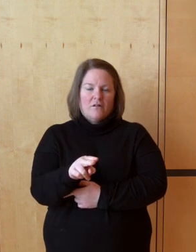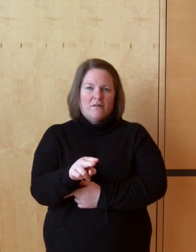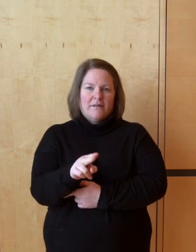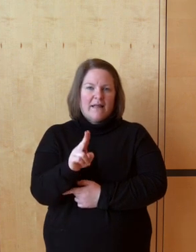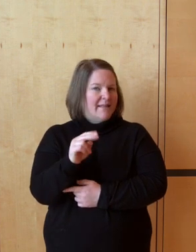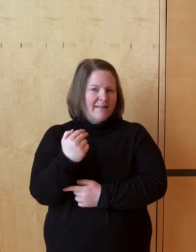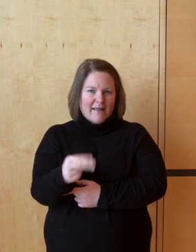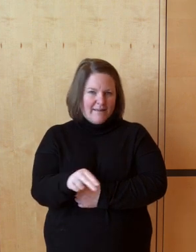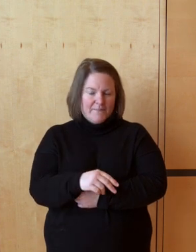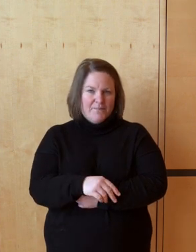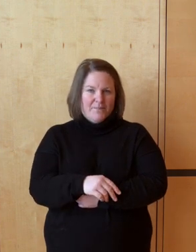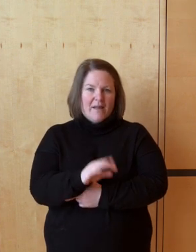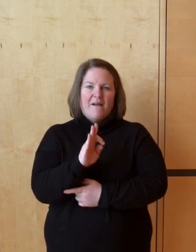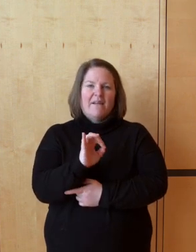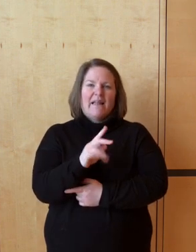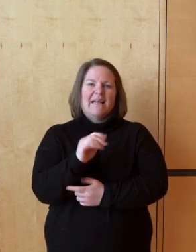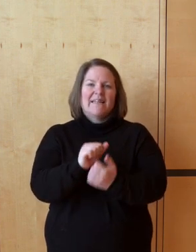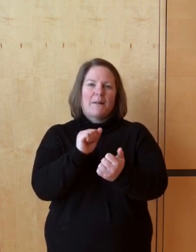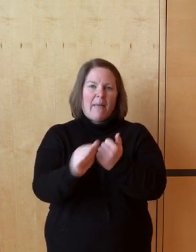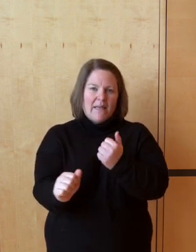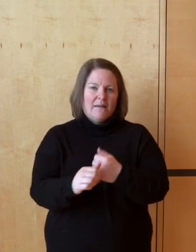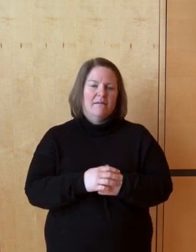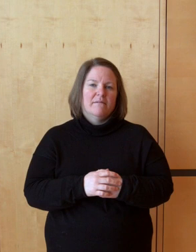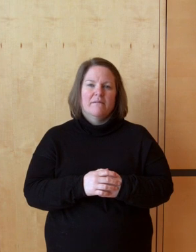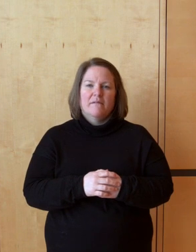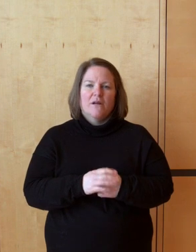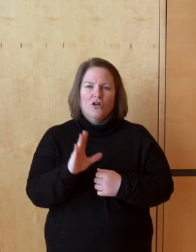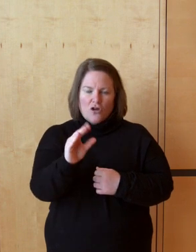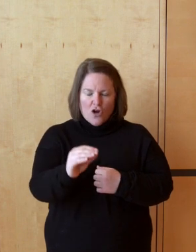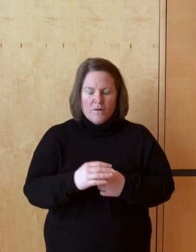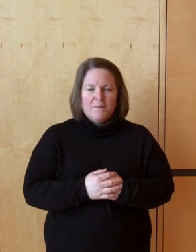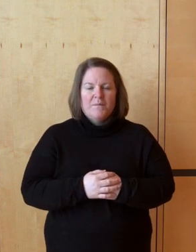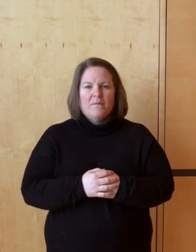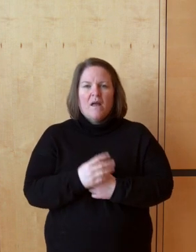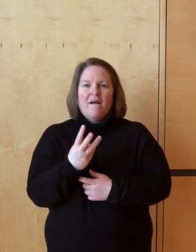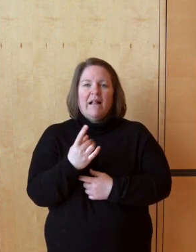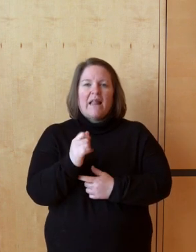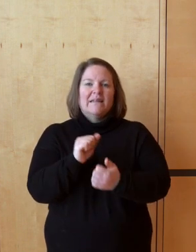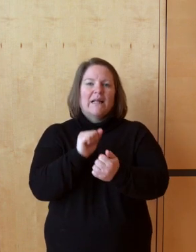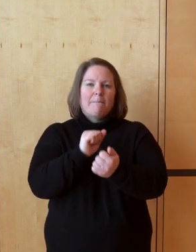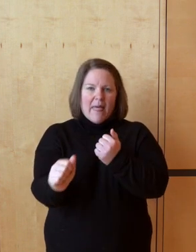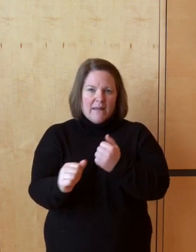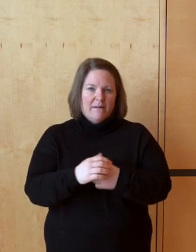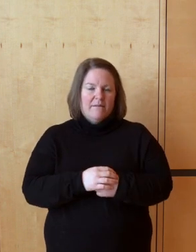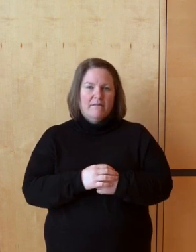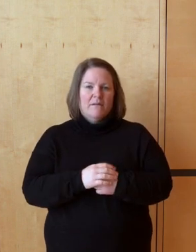Nej Fredrik Stenberg Ja Walter Stenberg Ja